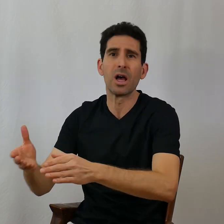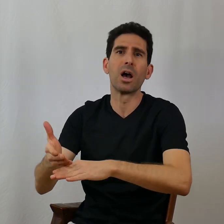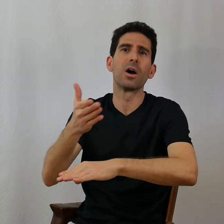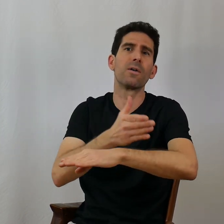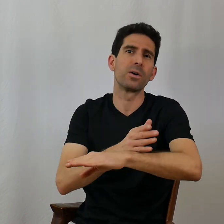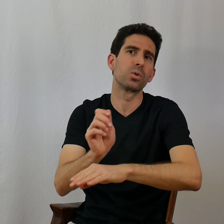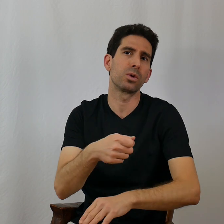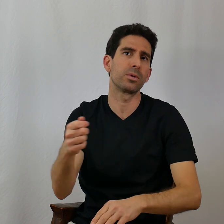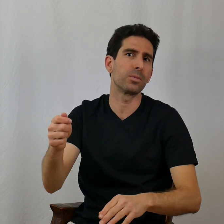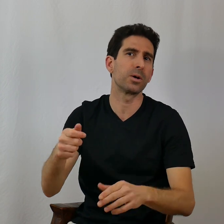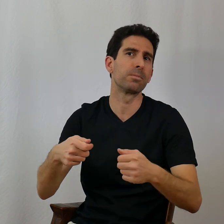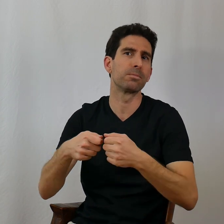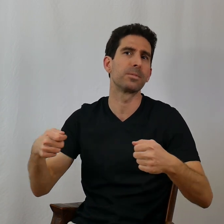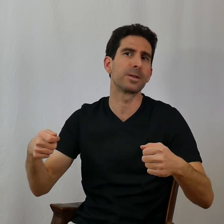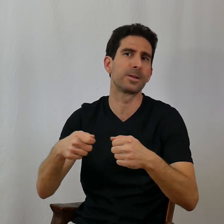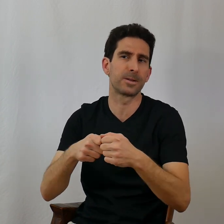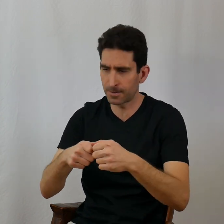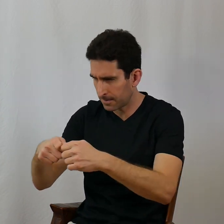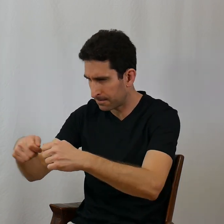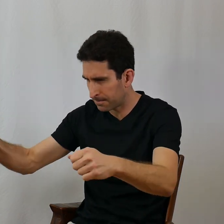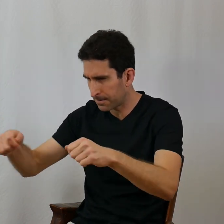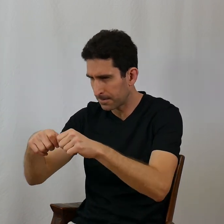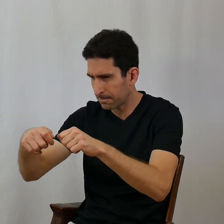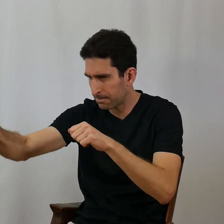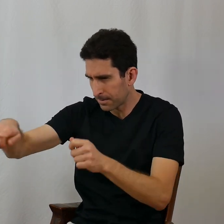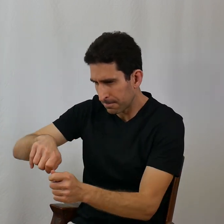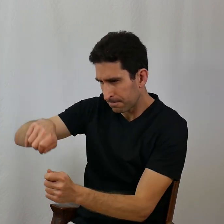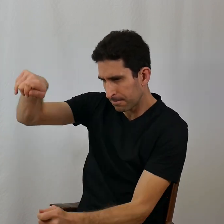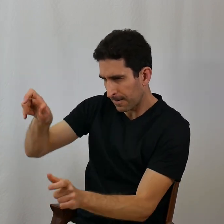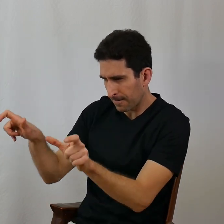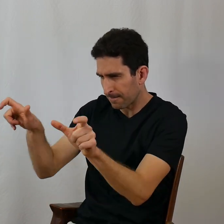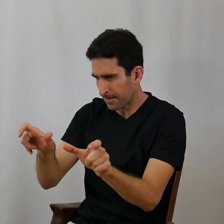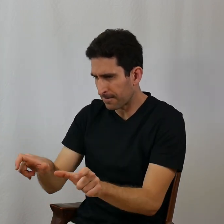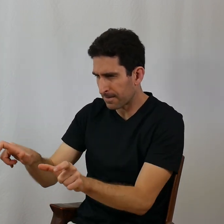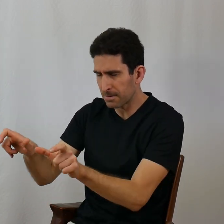Normalement, avant, il faut vérifier les mesures avec un mètre.